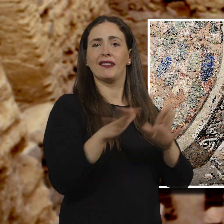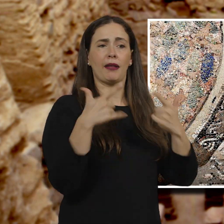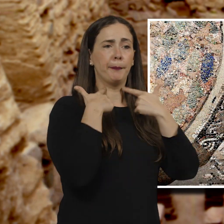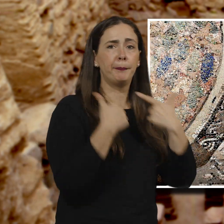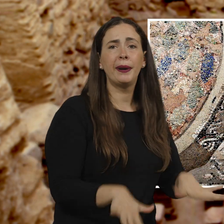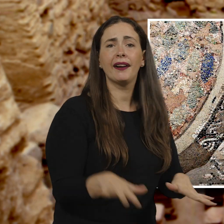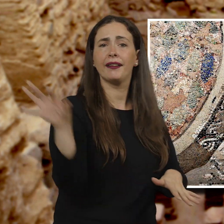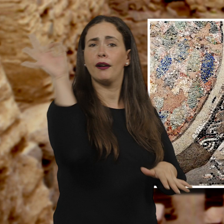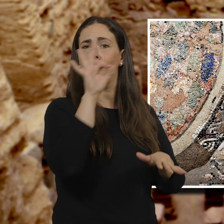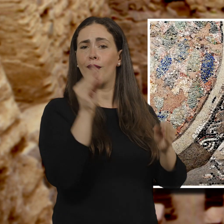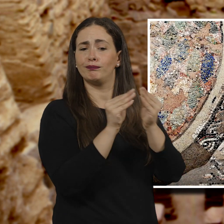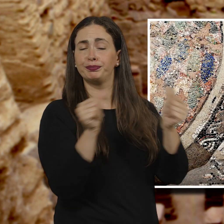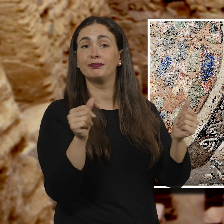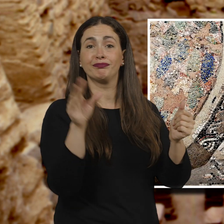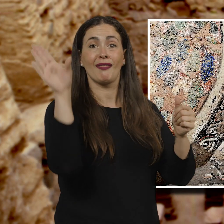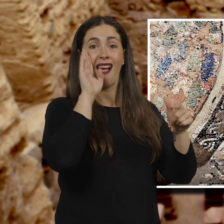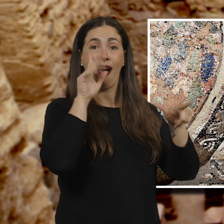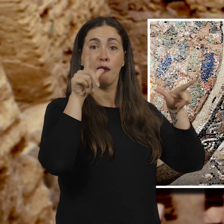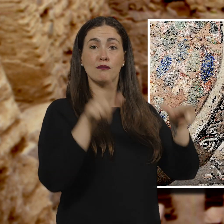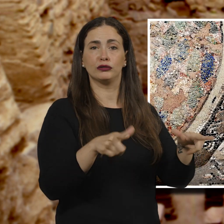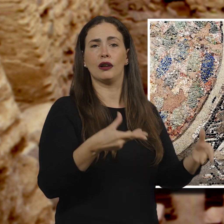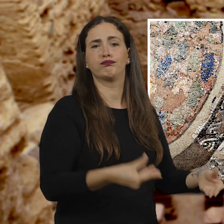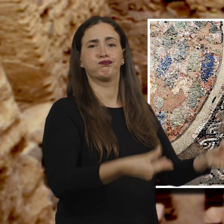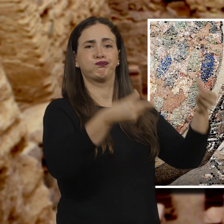Per evitar-ne la pèrdua, el mosaic és extret i portat a Barcelona,